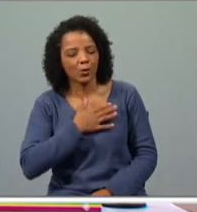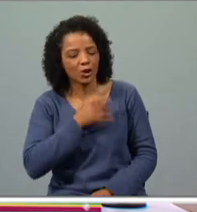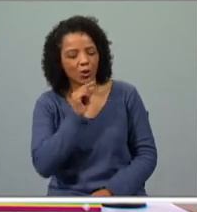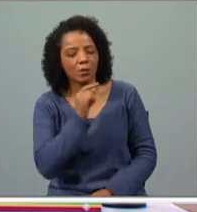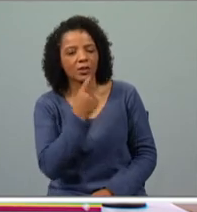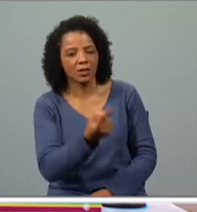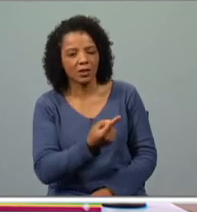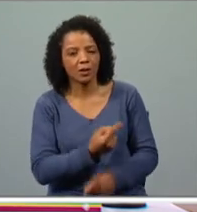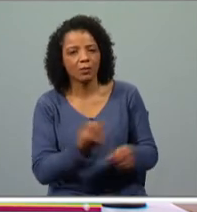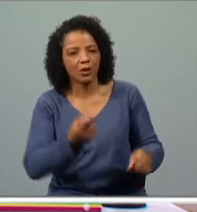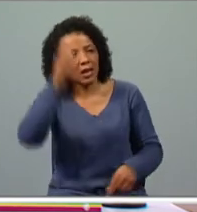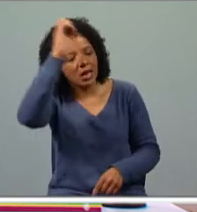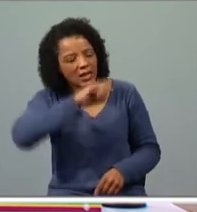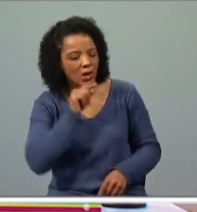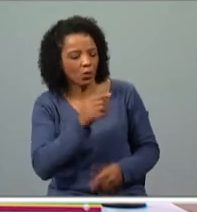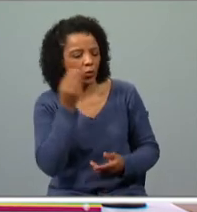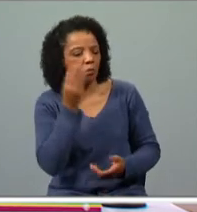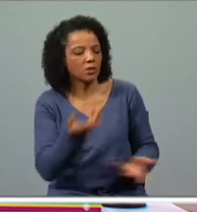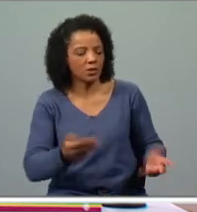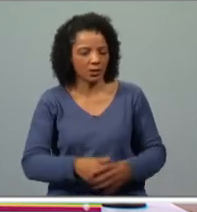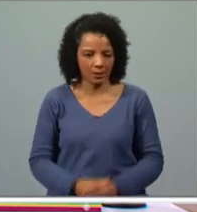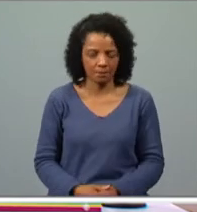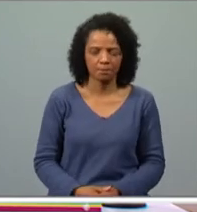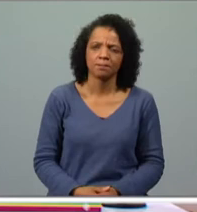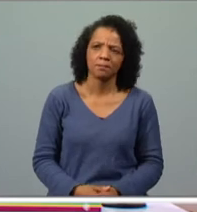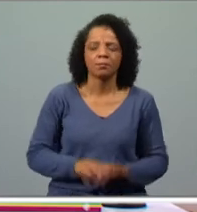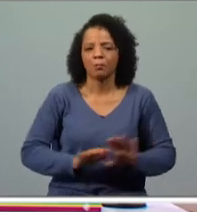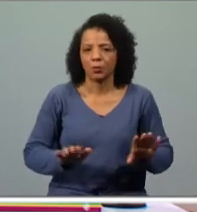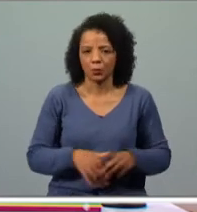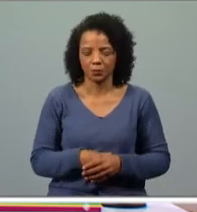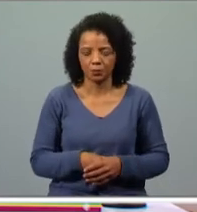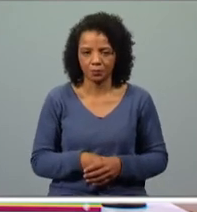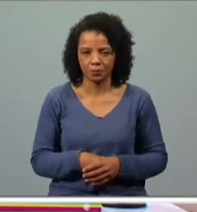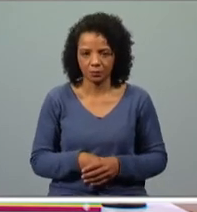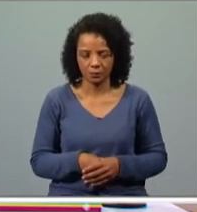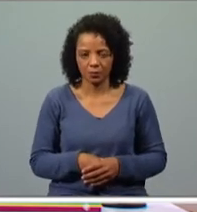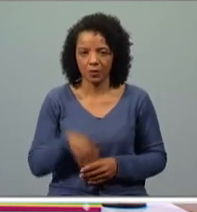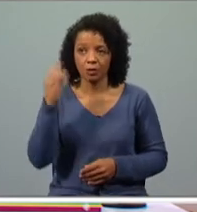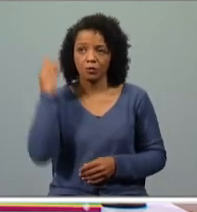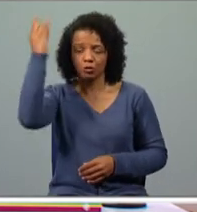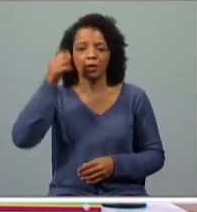nome né como é que ninguém chama ninguém bom e ficou assim o polifemo milzinho 正確的名字沒有人怎麼稱呼任何人很好，這就是多面手米爾津尼奧的方式